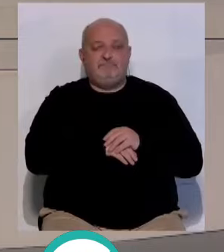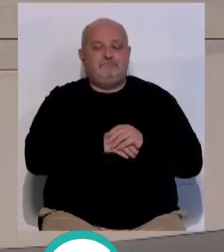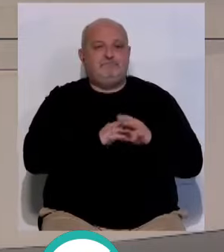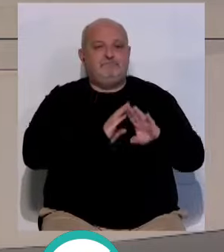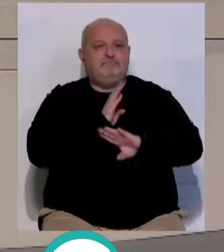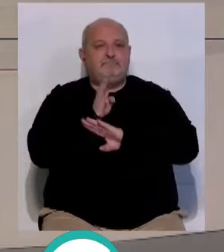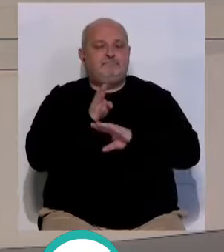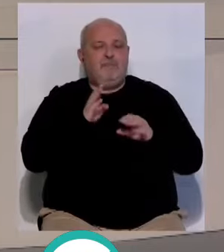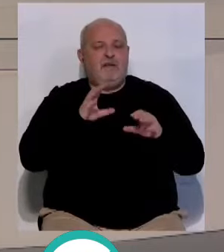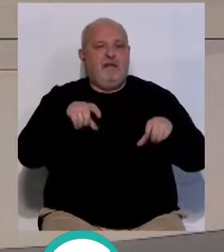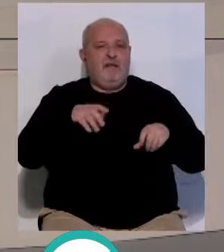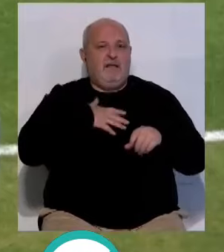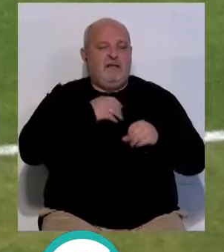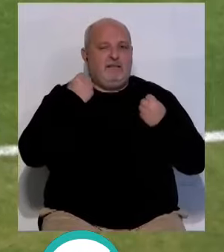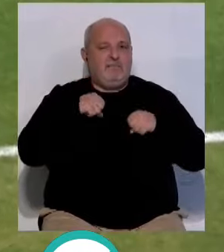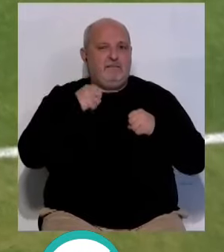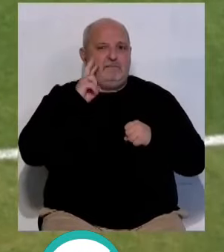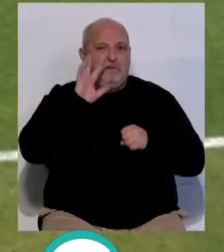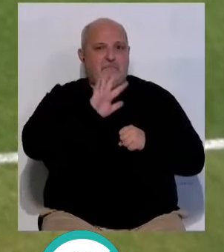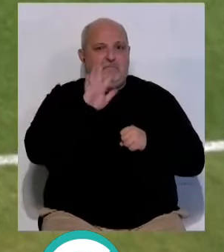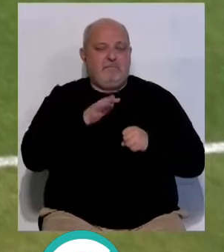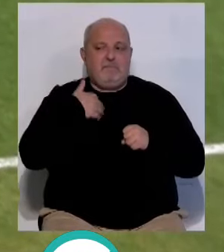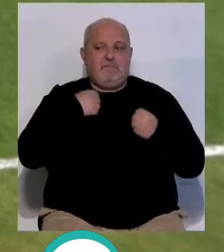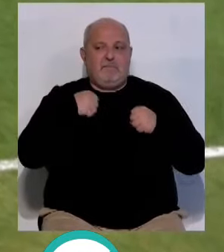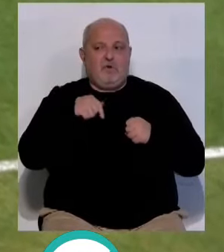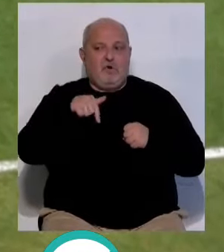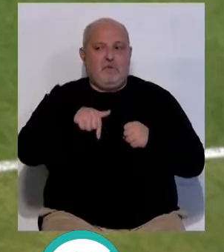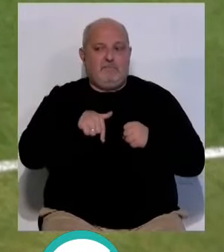hasta la Ciudad Deportiva Bahía de cadi vamos a ir viendo imágenes ya del entrenamiento de esta